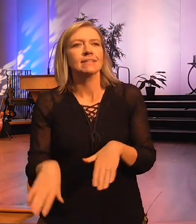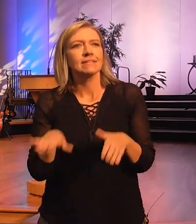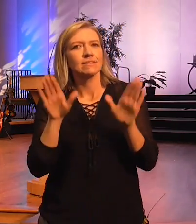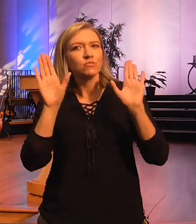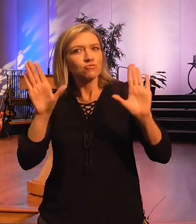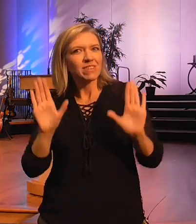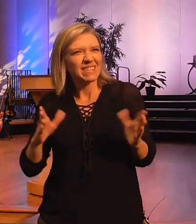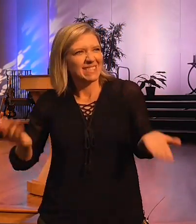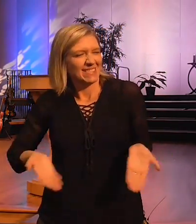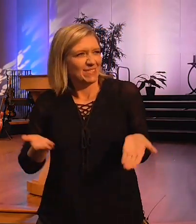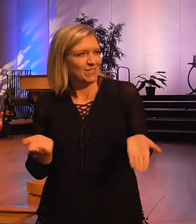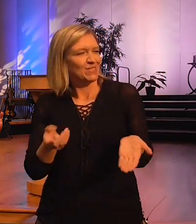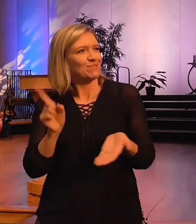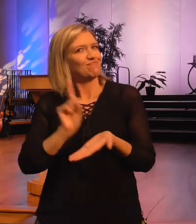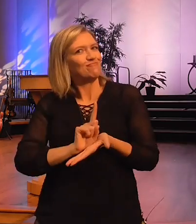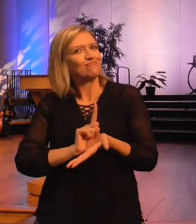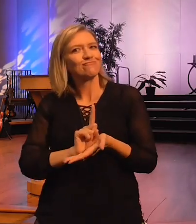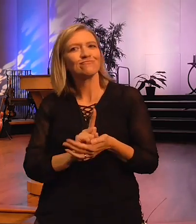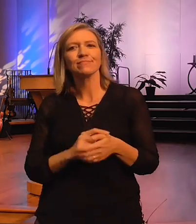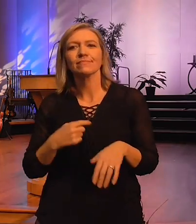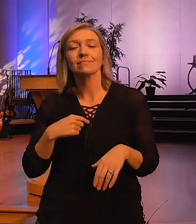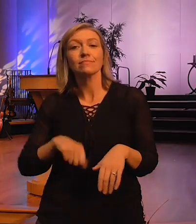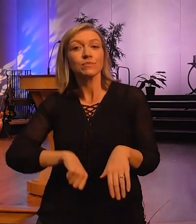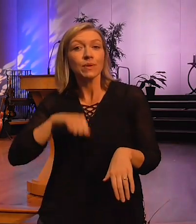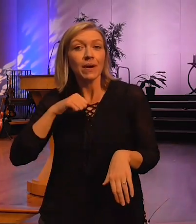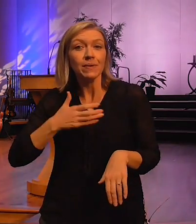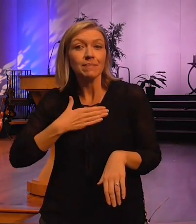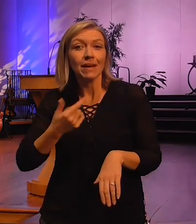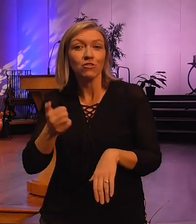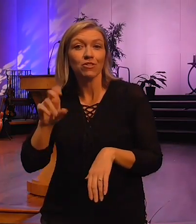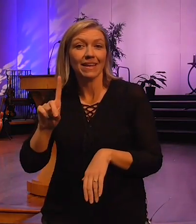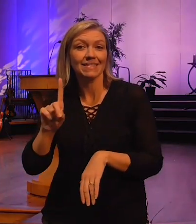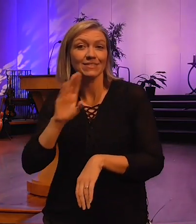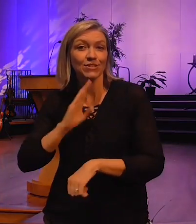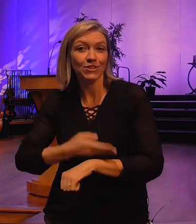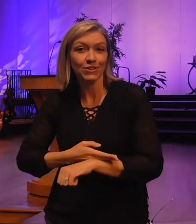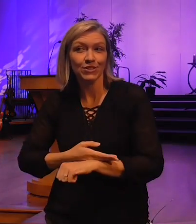aquí sí, estoy orgulloso de mi nieta, estoy orgulloso de todos mis abuelos, ¿lo sabías? por qué mi